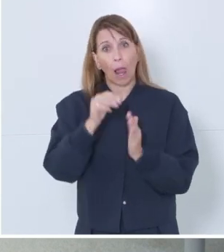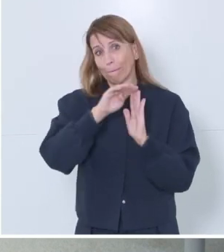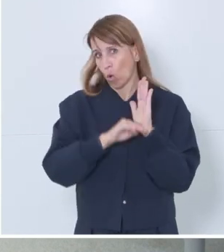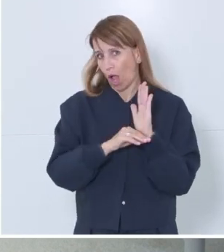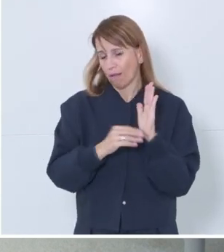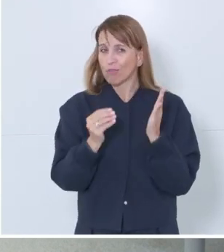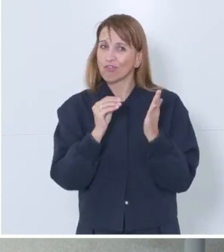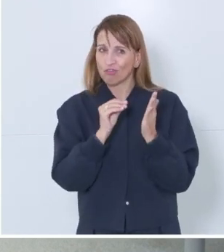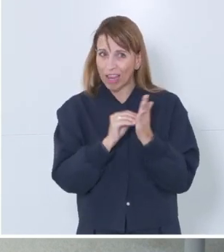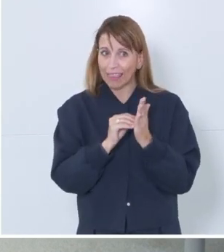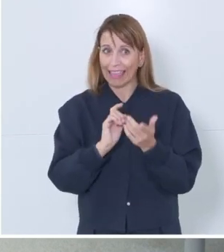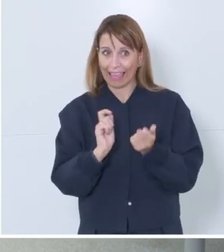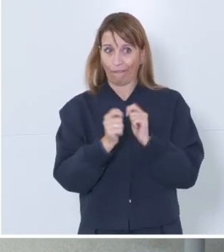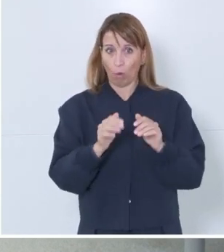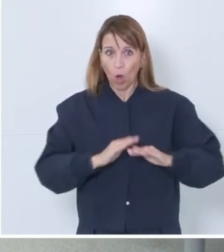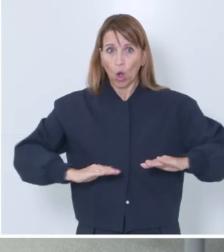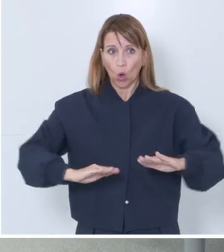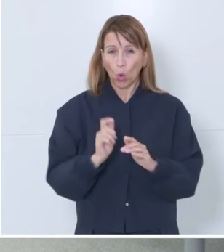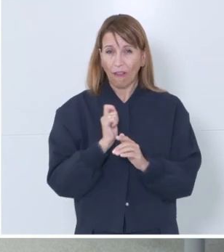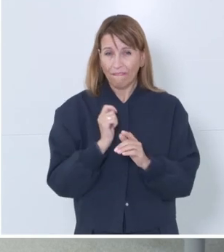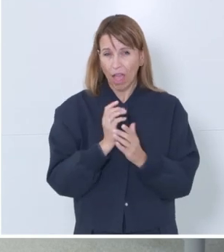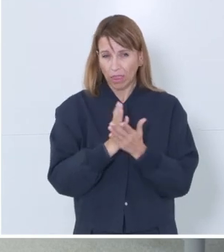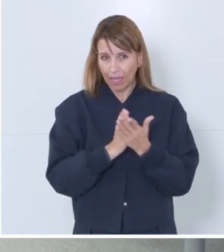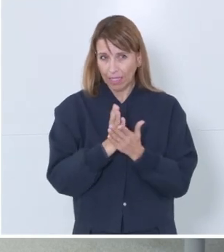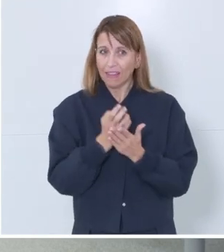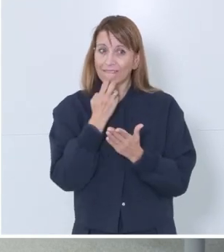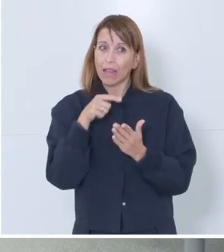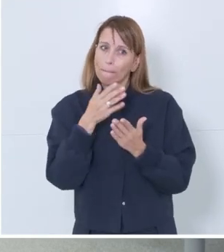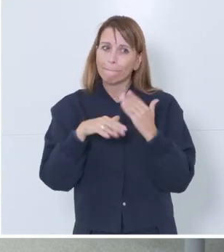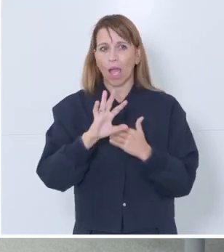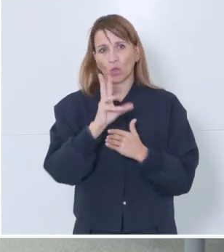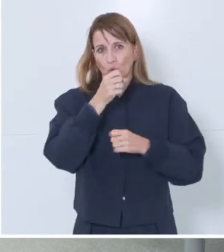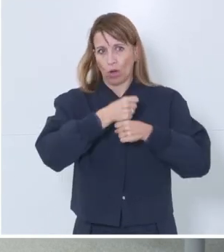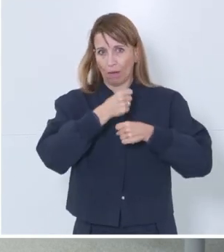Grundwehrdienstes, wie das attraktiver gemacht werden soll. Zum Zivildienst steht praktisch